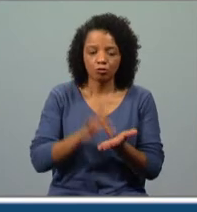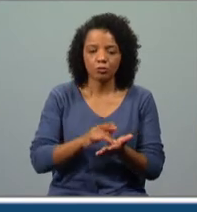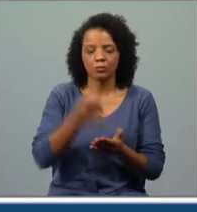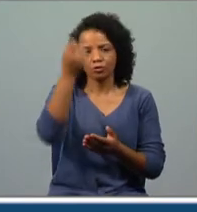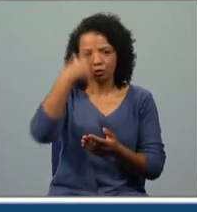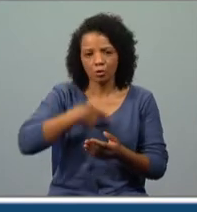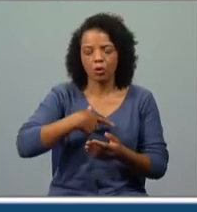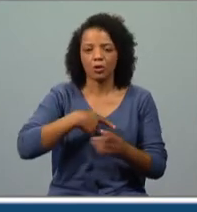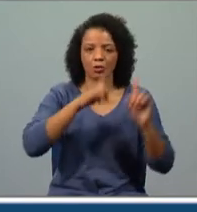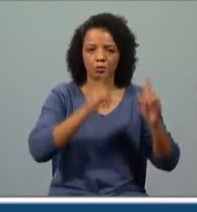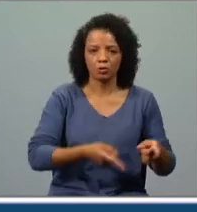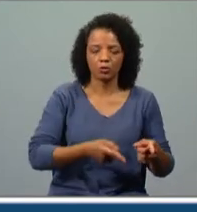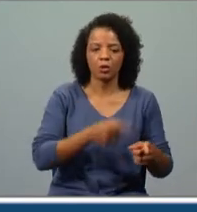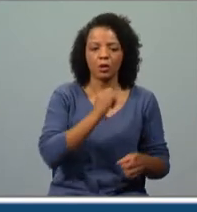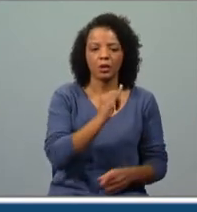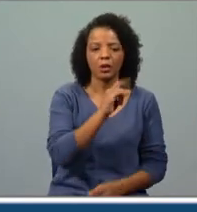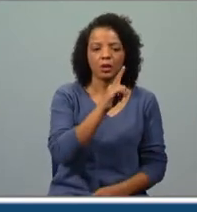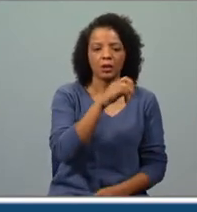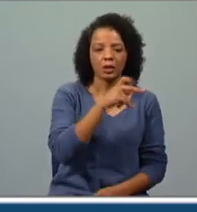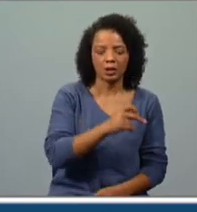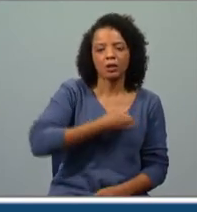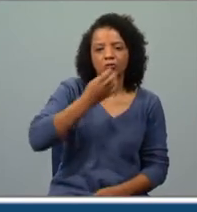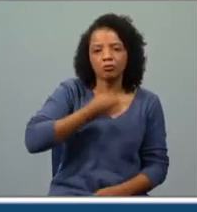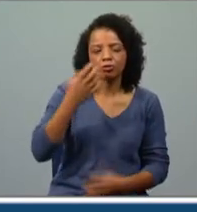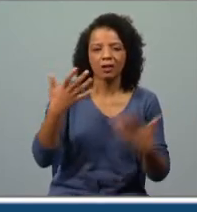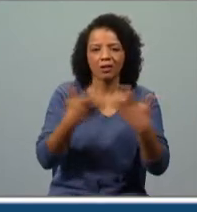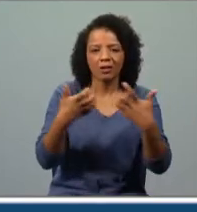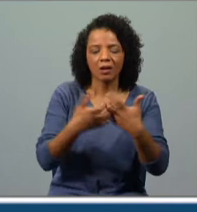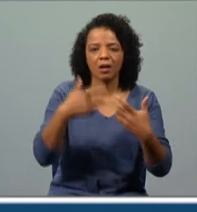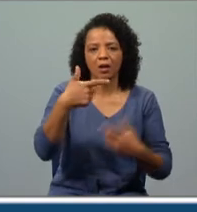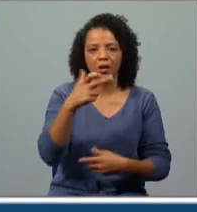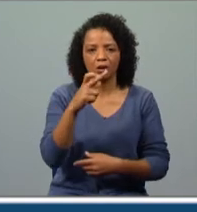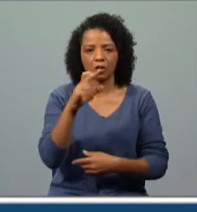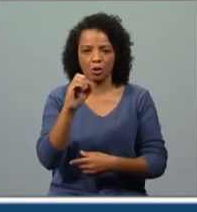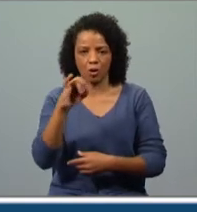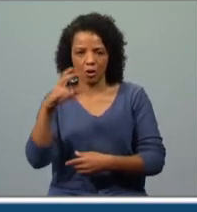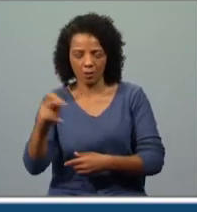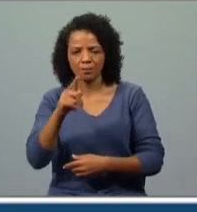história iniciada na Ilíada que na a guerra de Tróia no Hades em as falas e 歷史始於伊利亞特特洛伊戰爭在哈迪斯的演講和